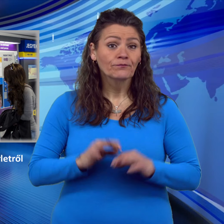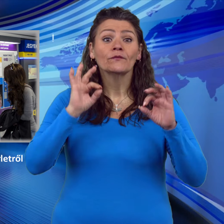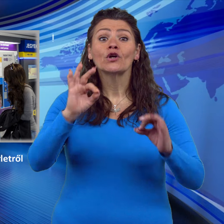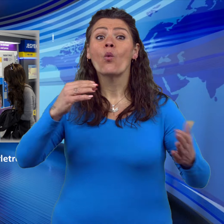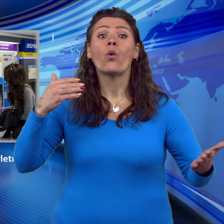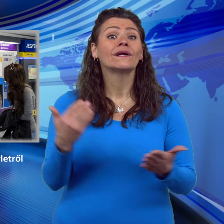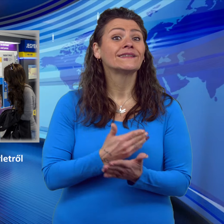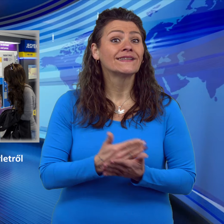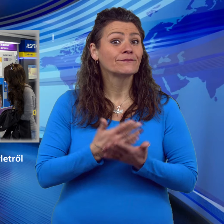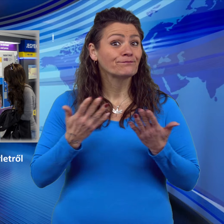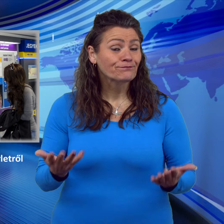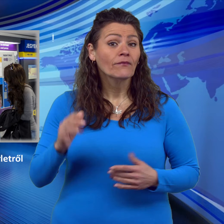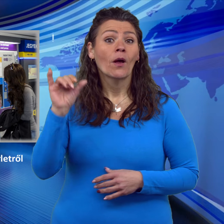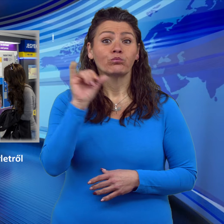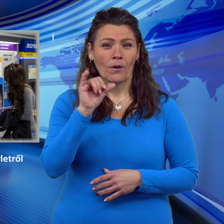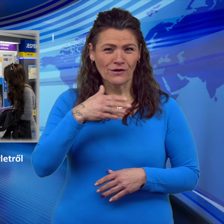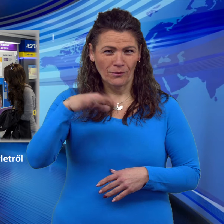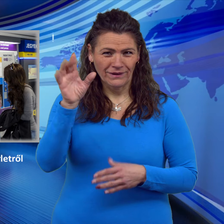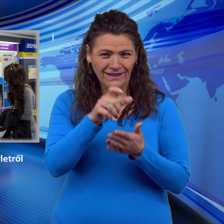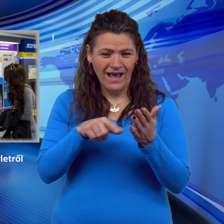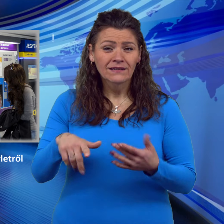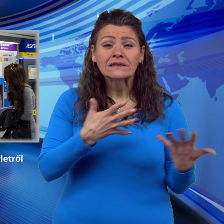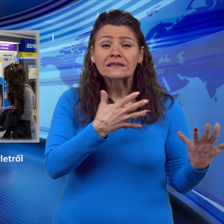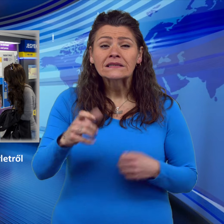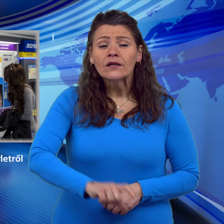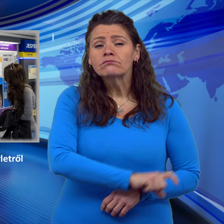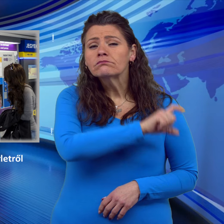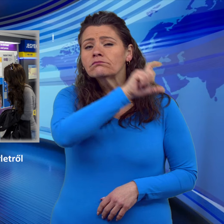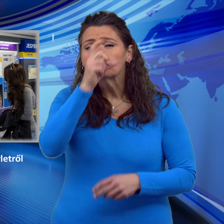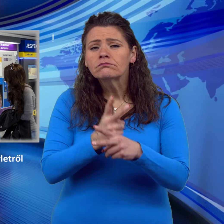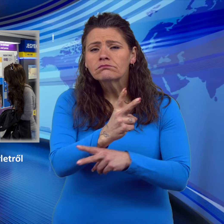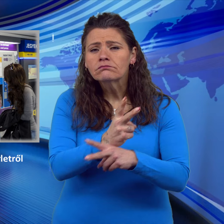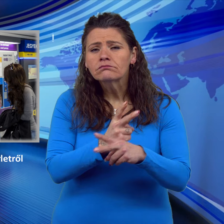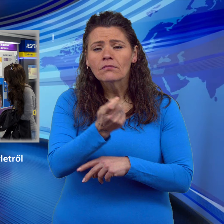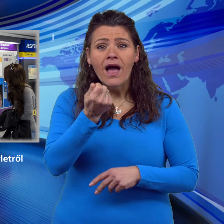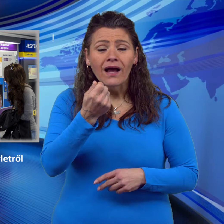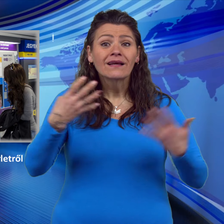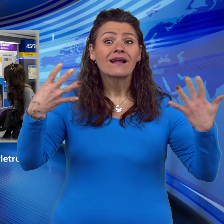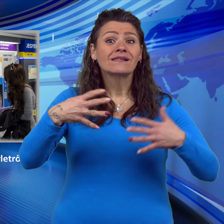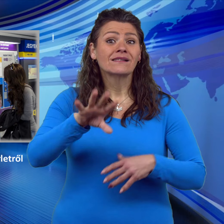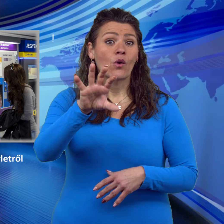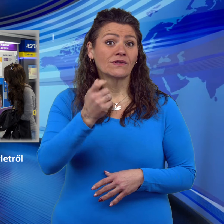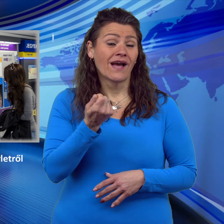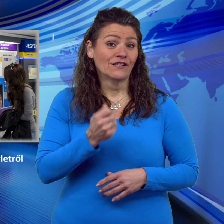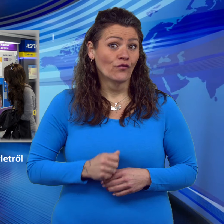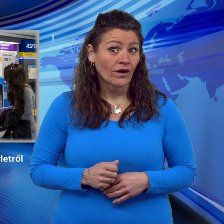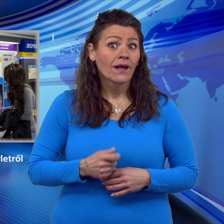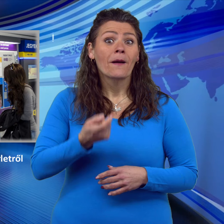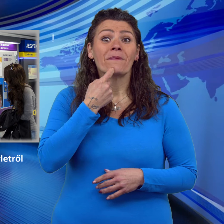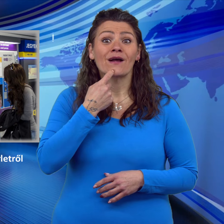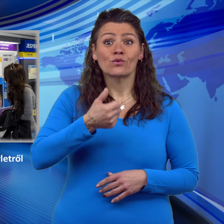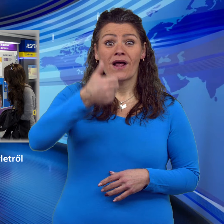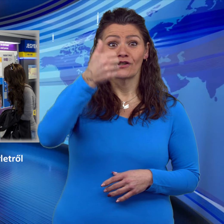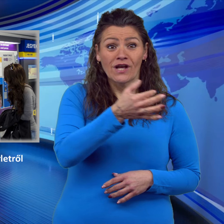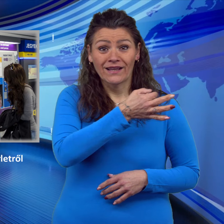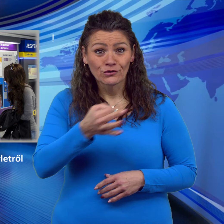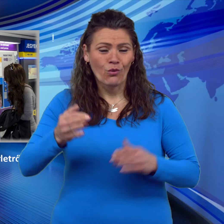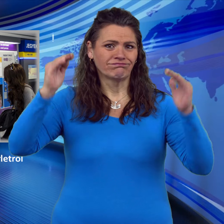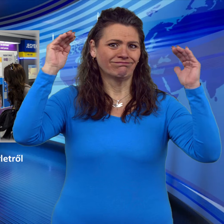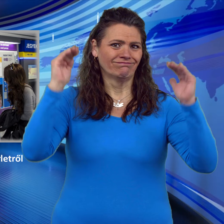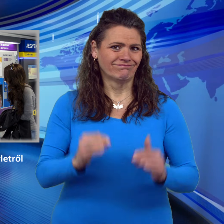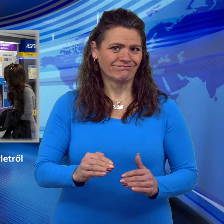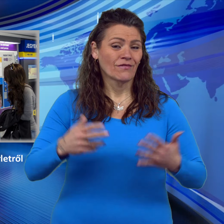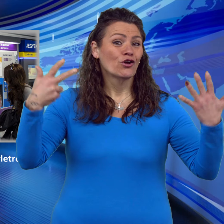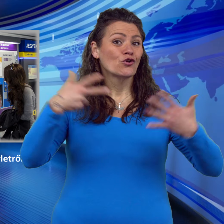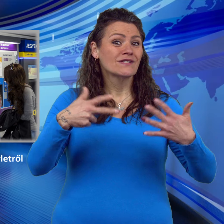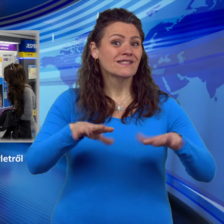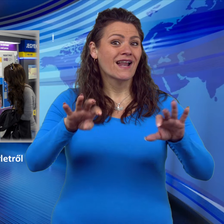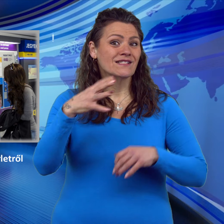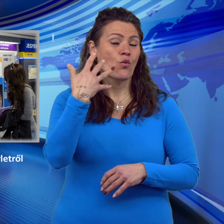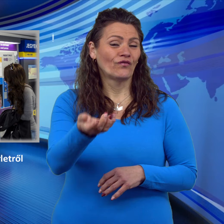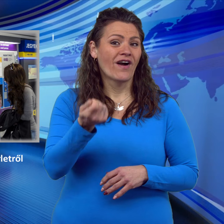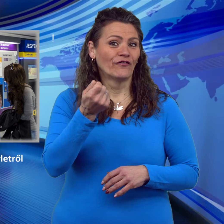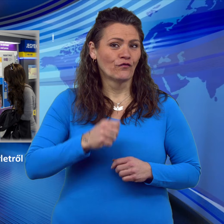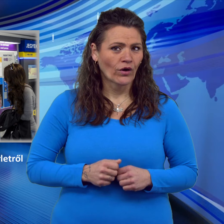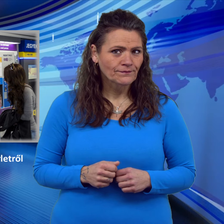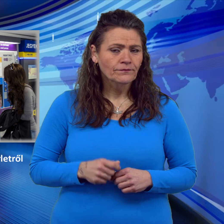Tíz év után ismét csökkentik a Budapest-bérlet árát: 9500 helyett 8950 forintba kerül március 1-jétől.